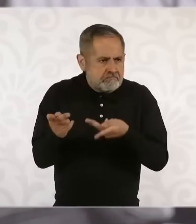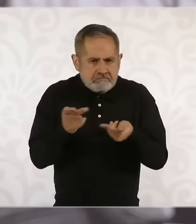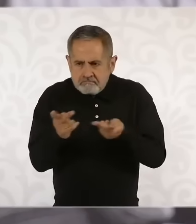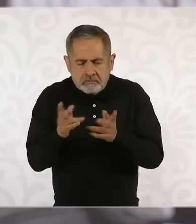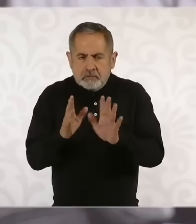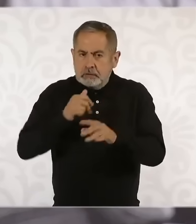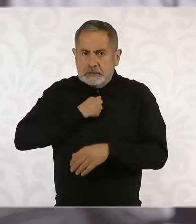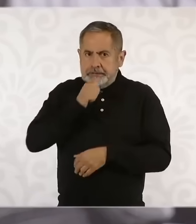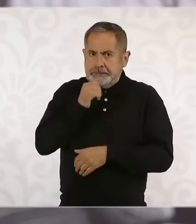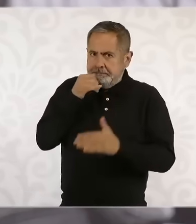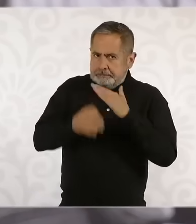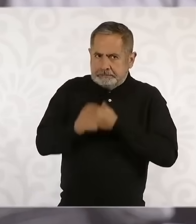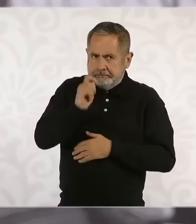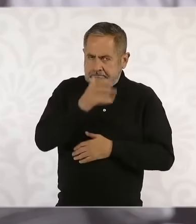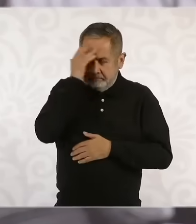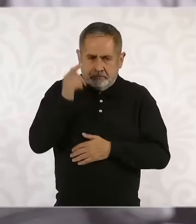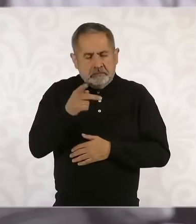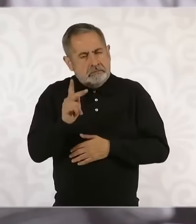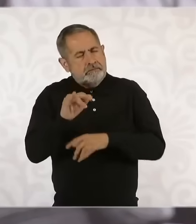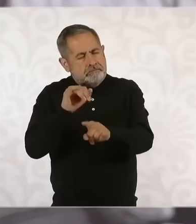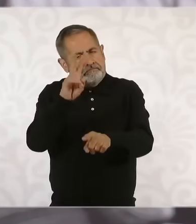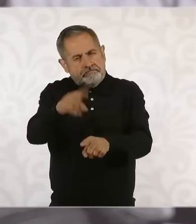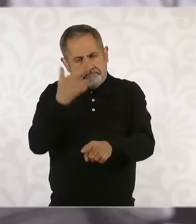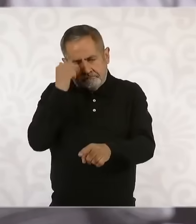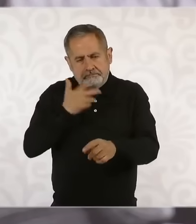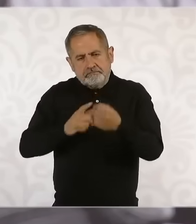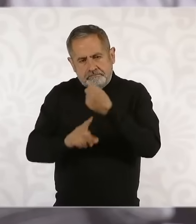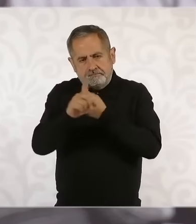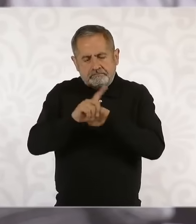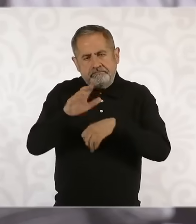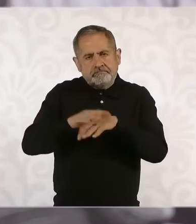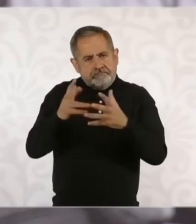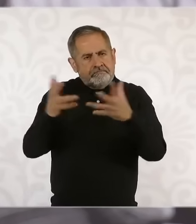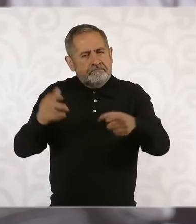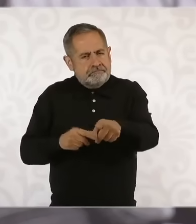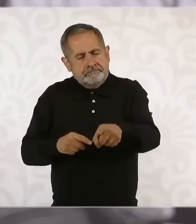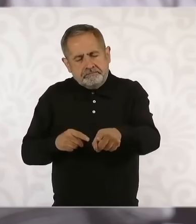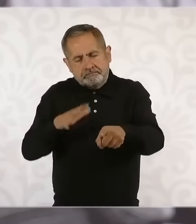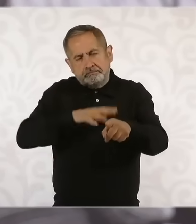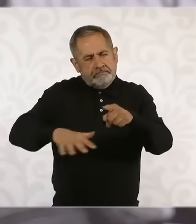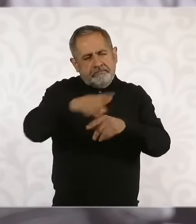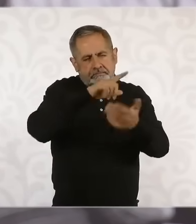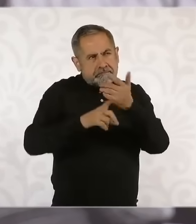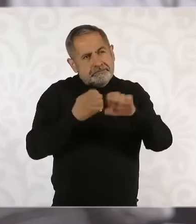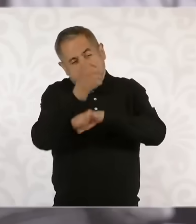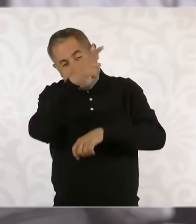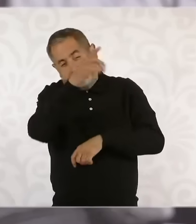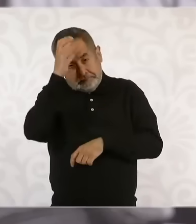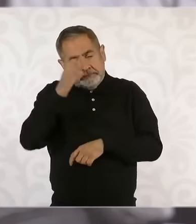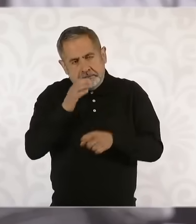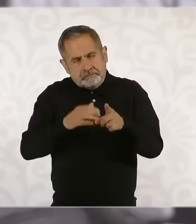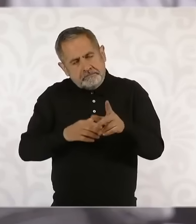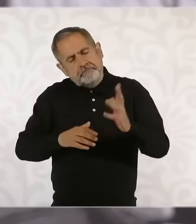pero pues sí es una problemática que se ha visto en aquella entidad y que pues sí refiere este la